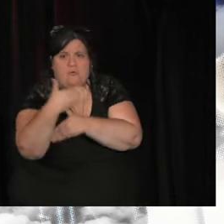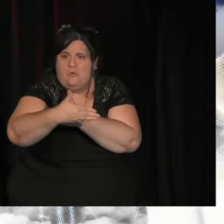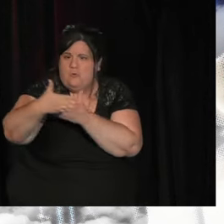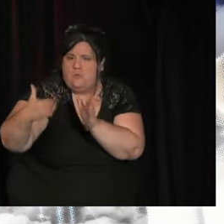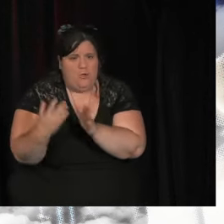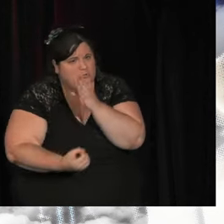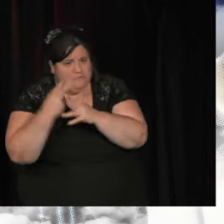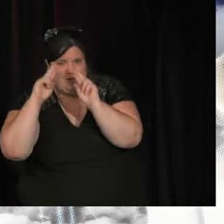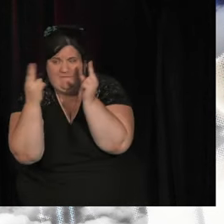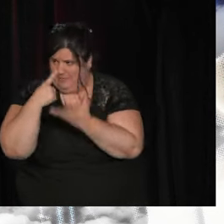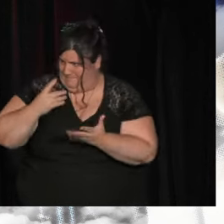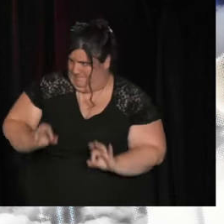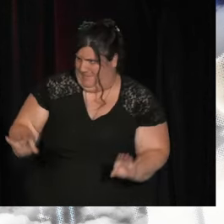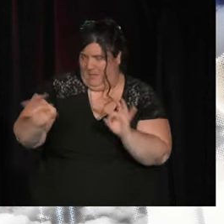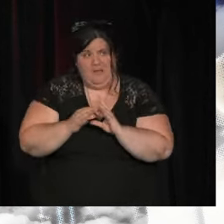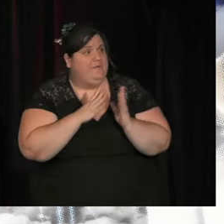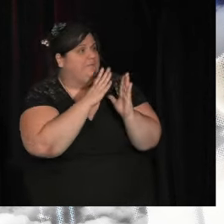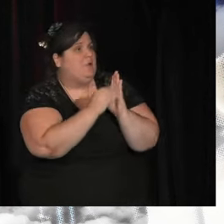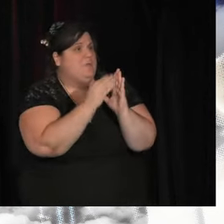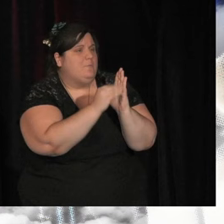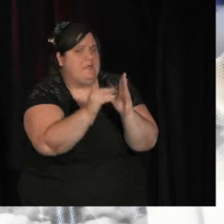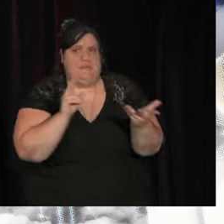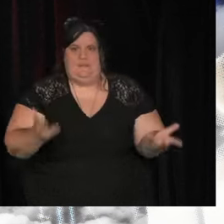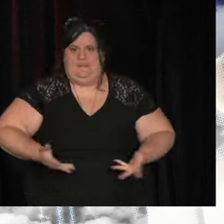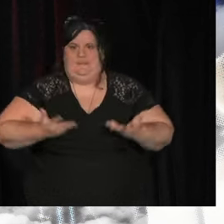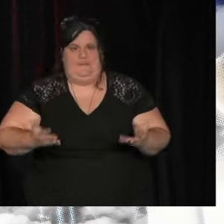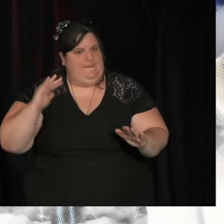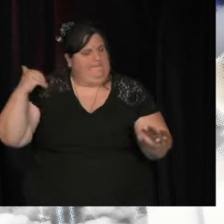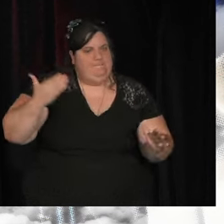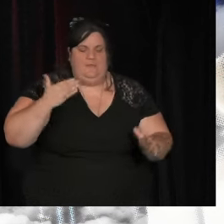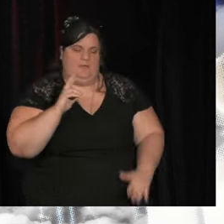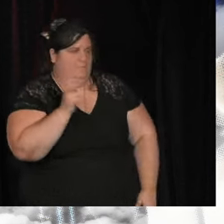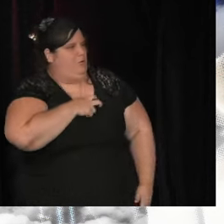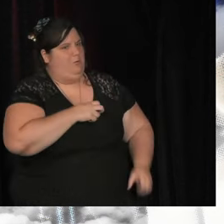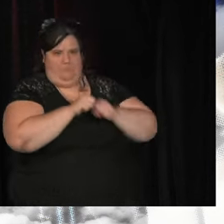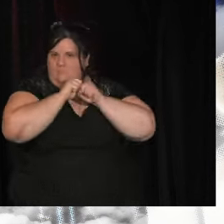Et forcément, c'est quand même un petit moment important pour la presse, etc.